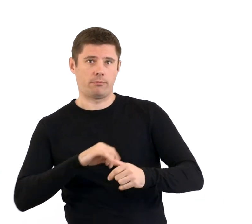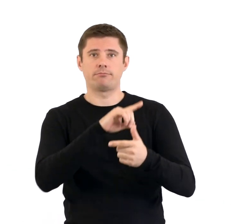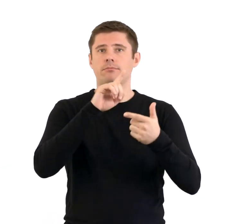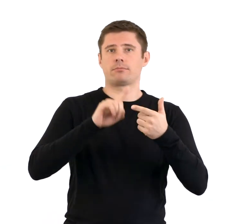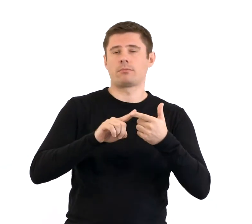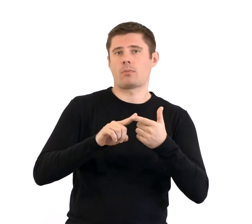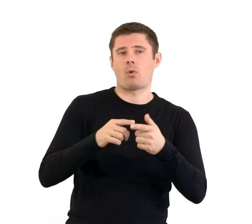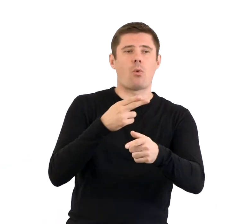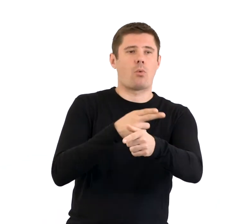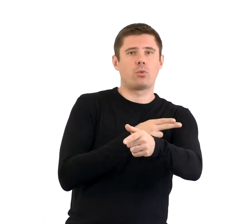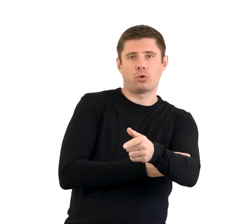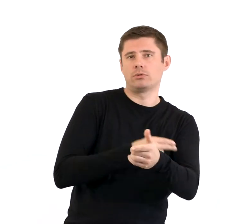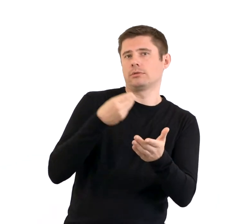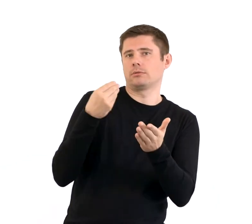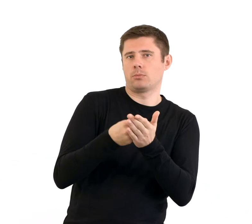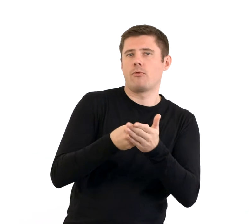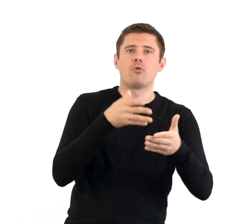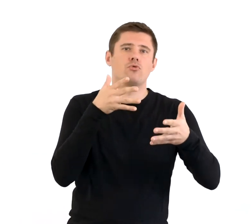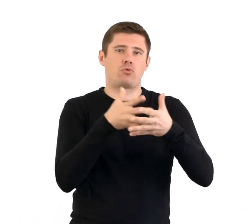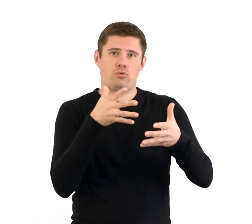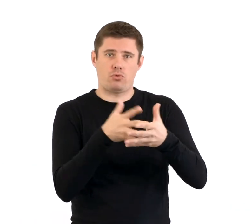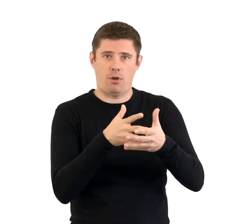organów kontroli skarbowej